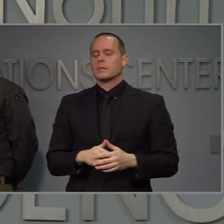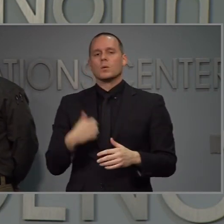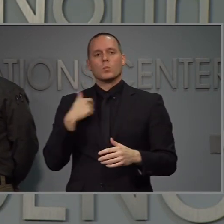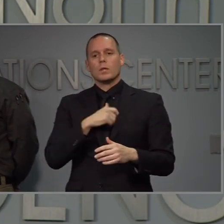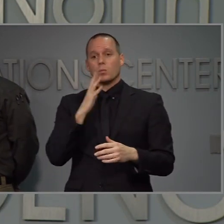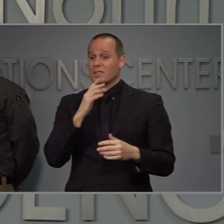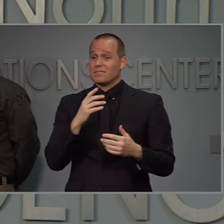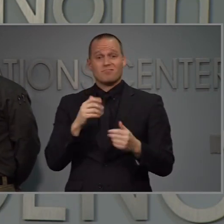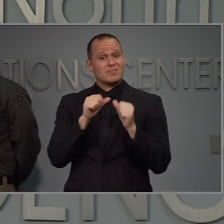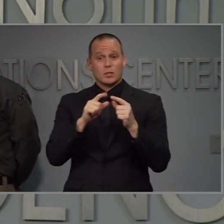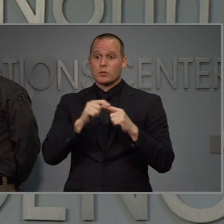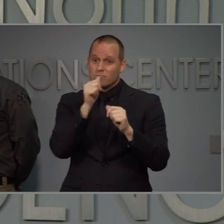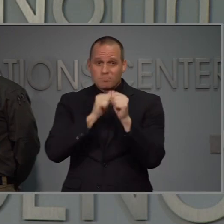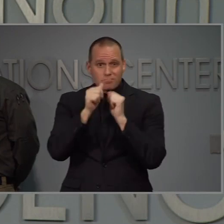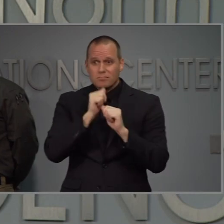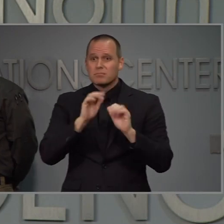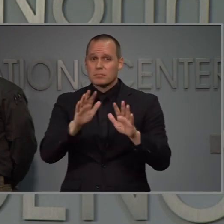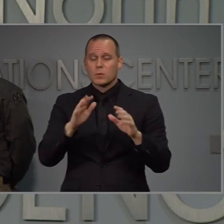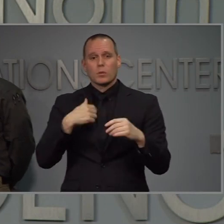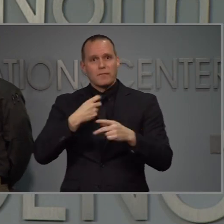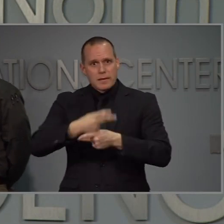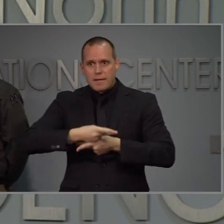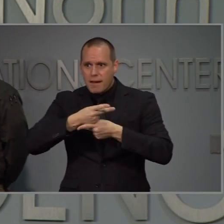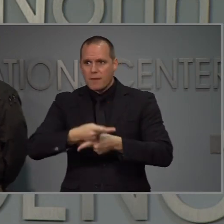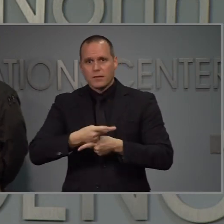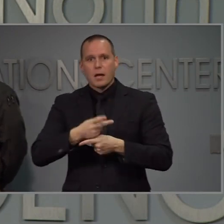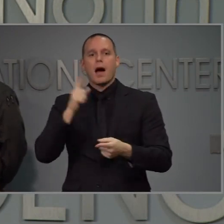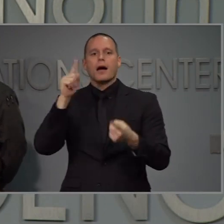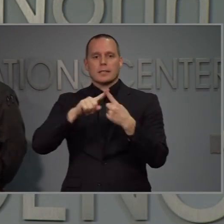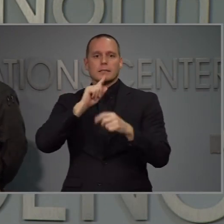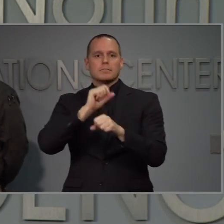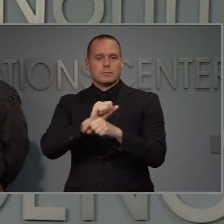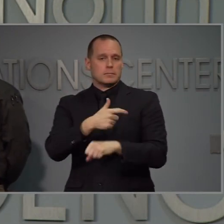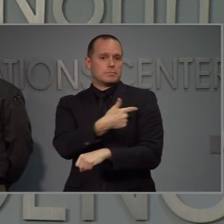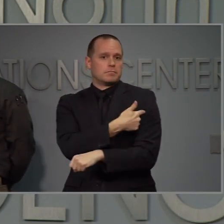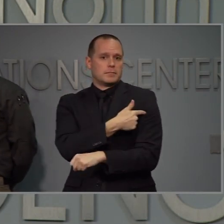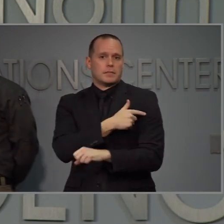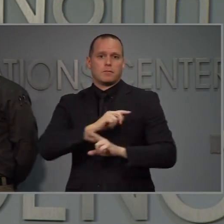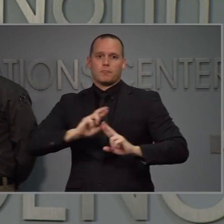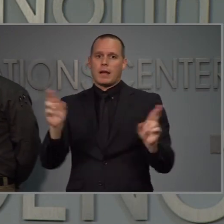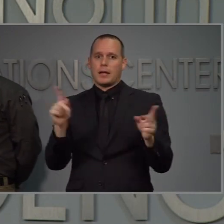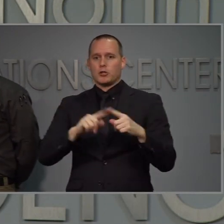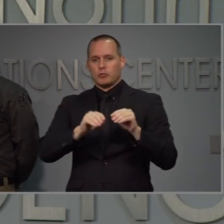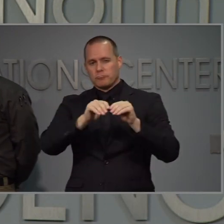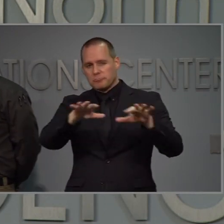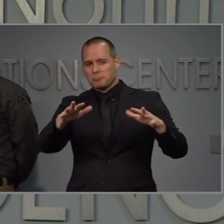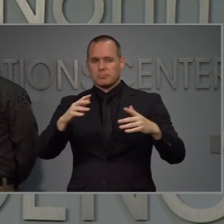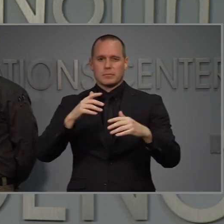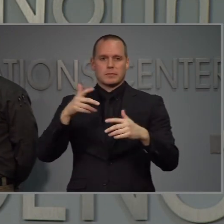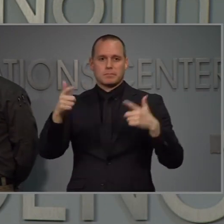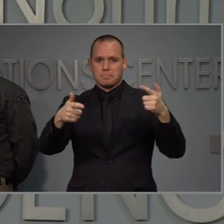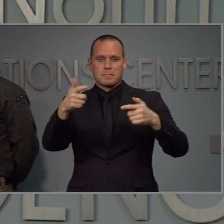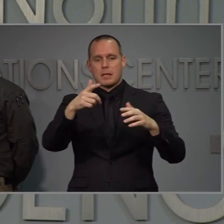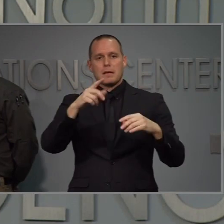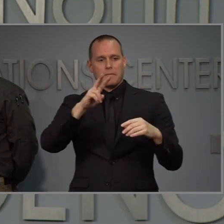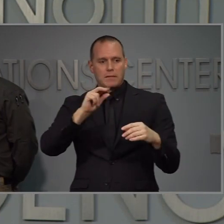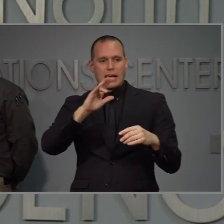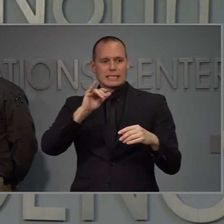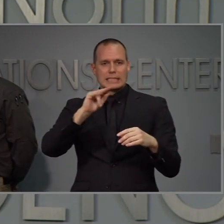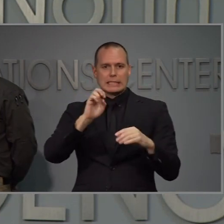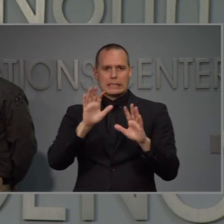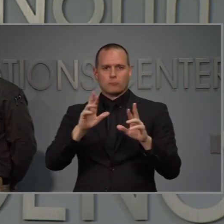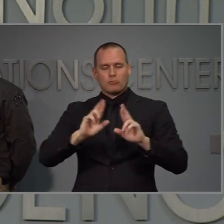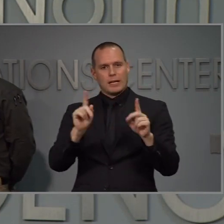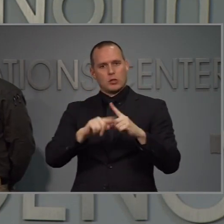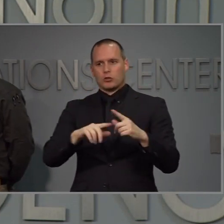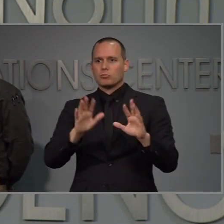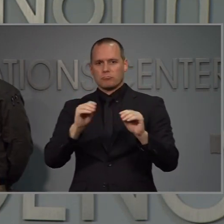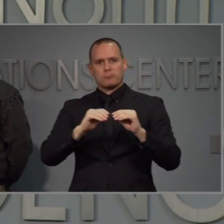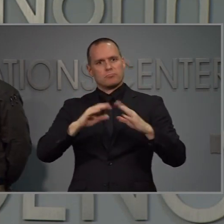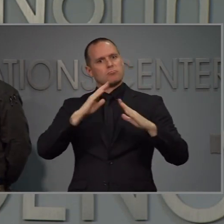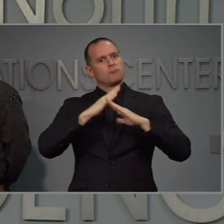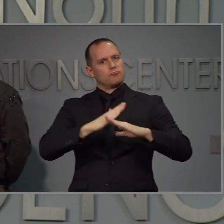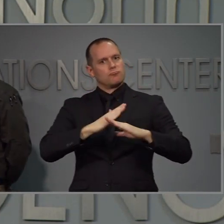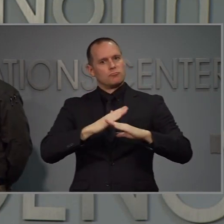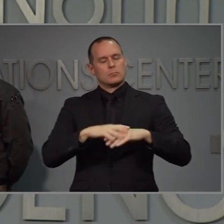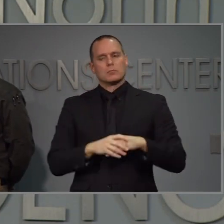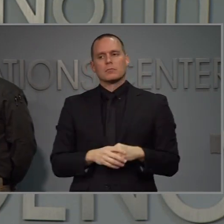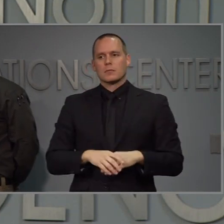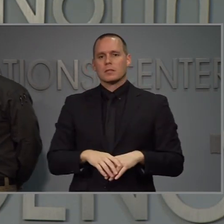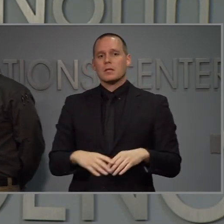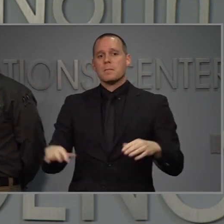antes este virus va a estar con nosotros hasta que tengamos una